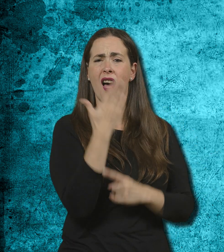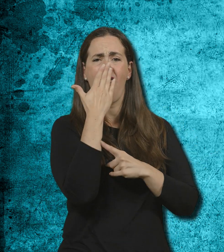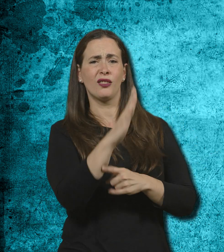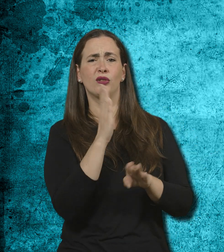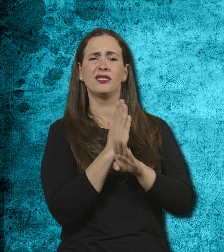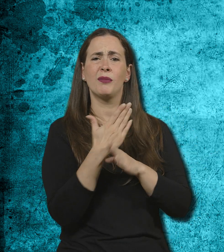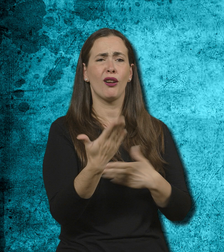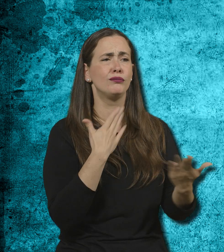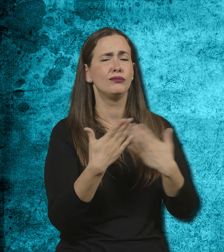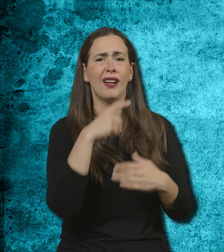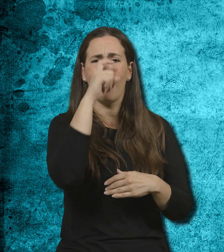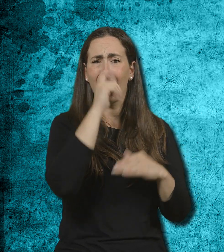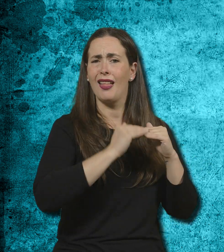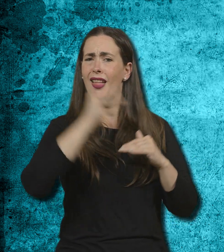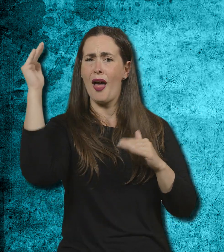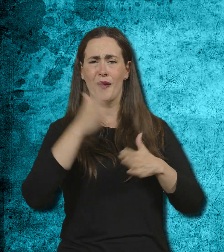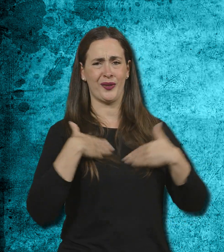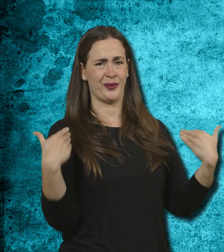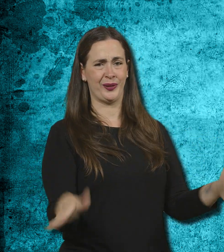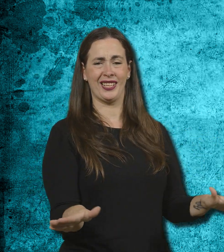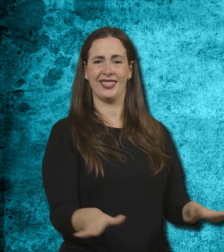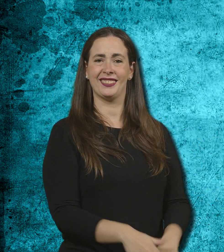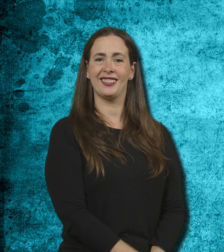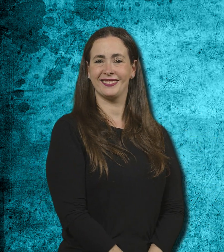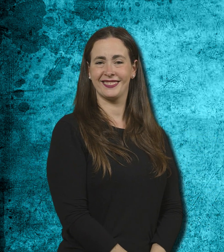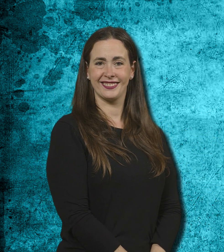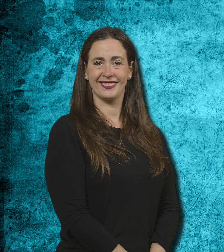tenint sempre una actitud amigable amb persones de totes les edats.